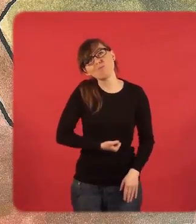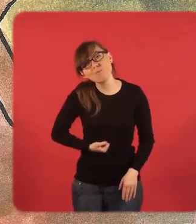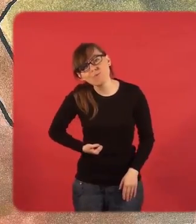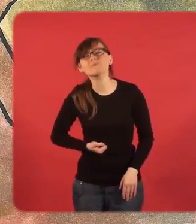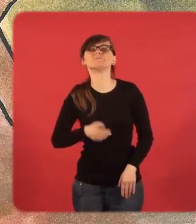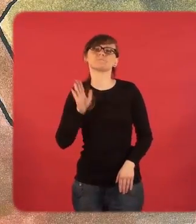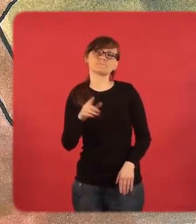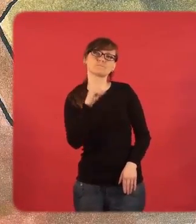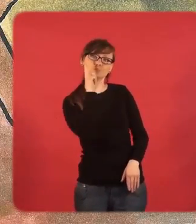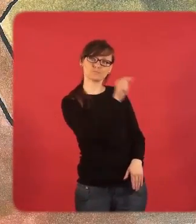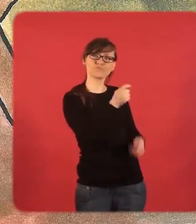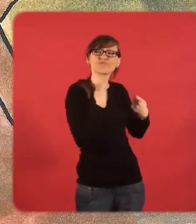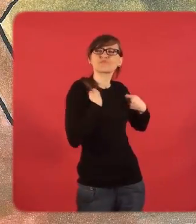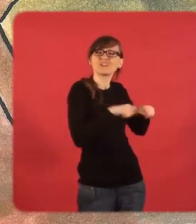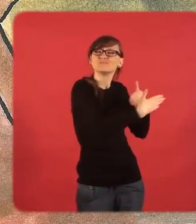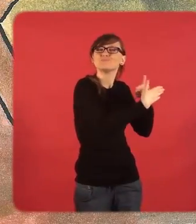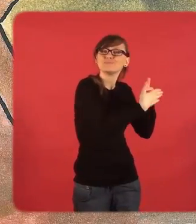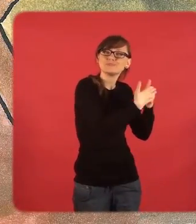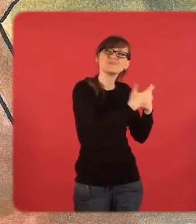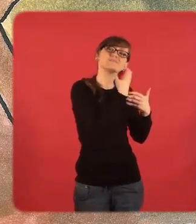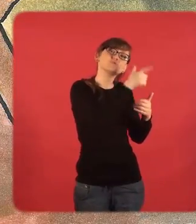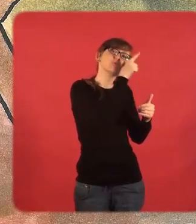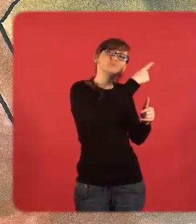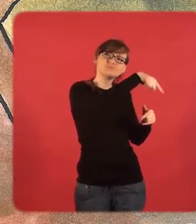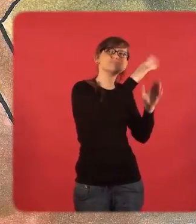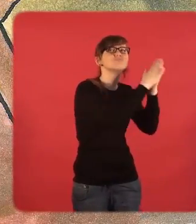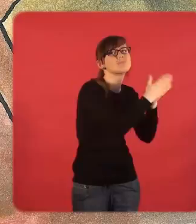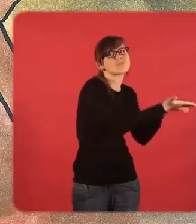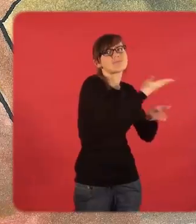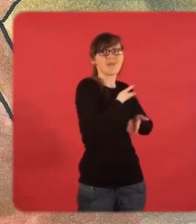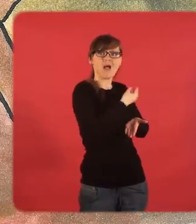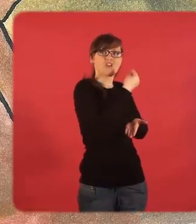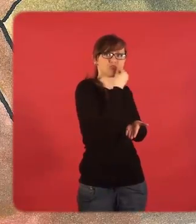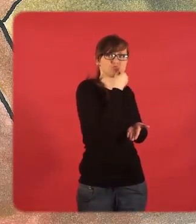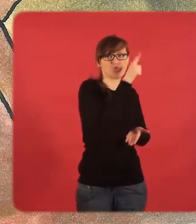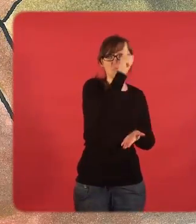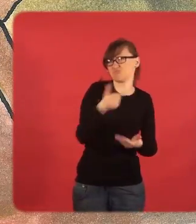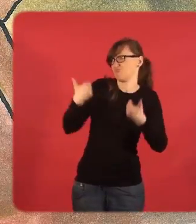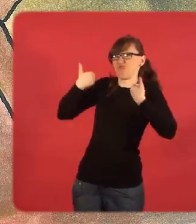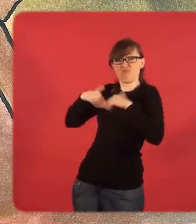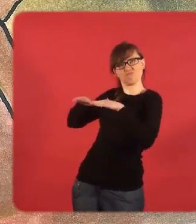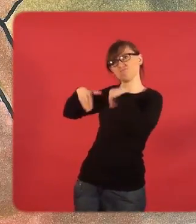Pinokio nadal był głodny i poszedł do pobliskiej wioski, żeby tam prosić o jedzenie.